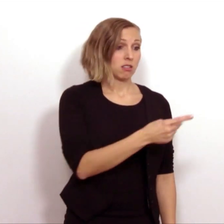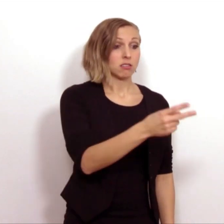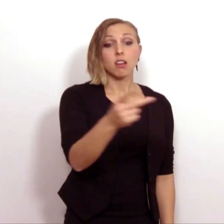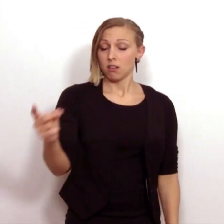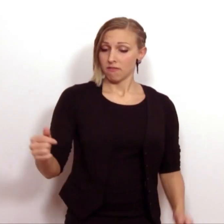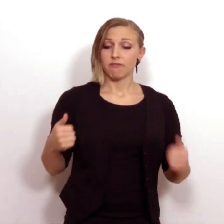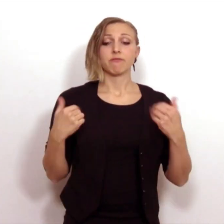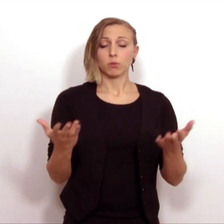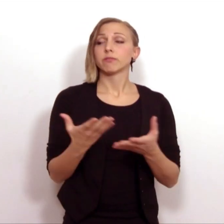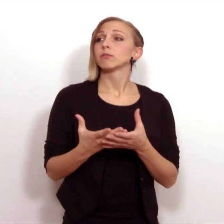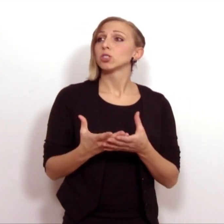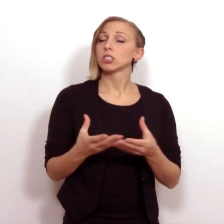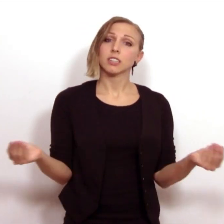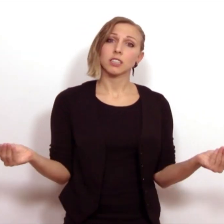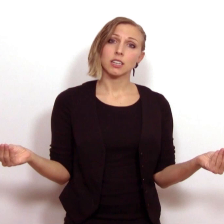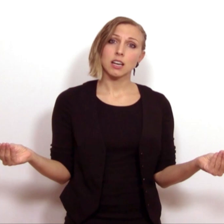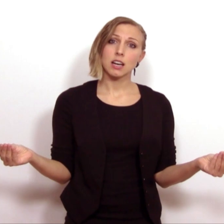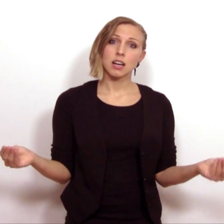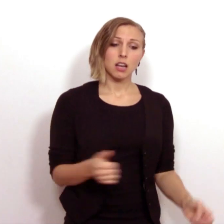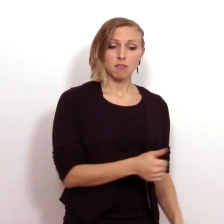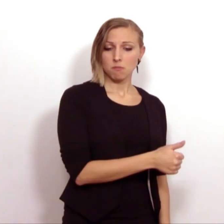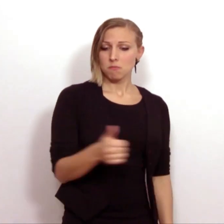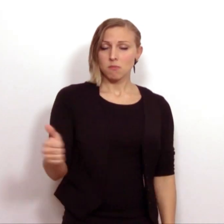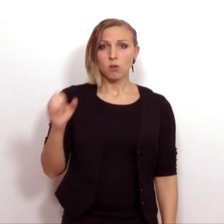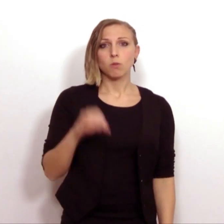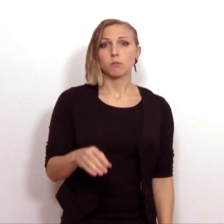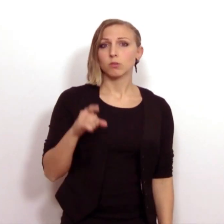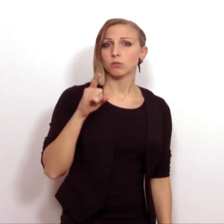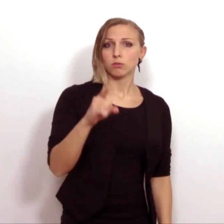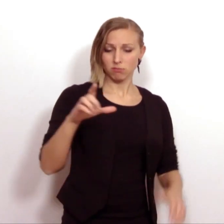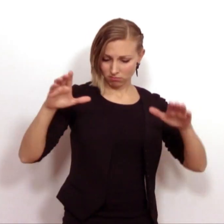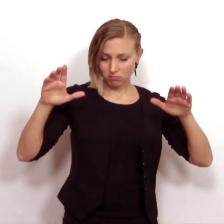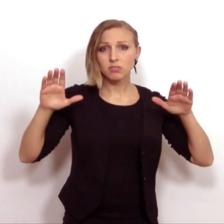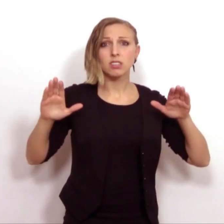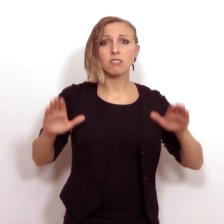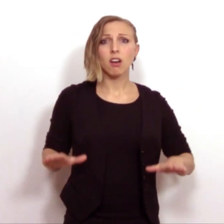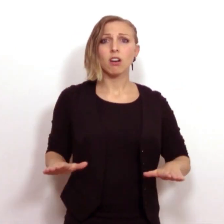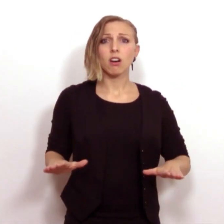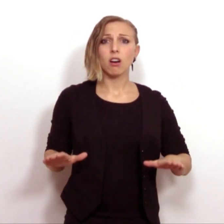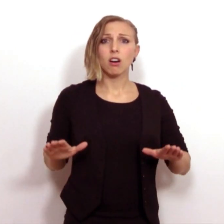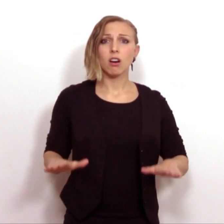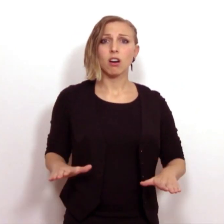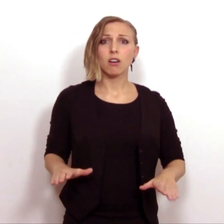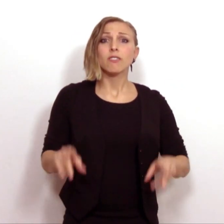Allt annat må försvinna, om du blott stannar kvar.